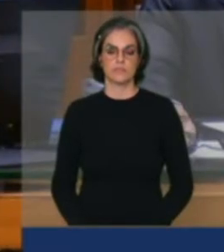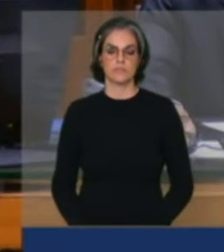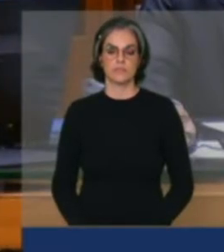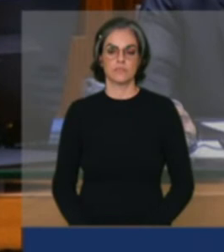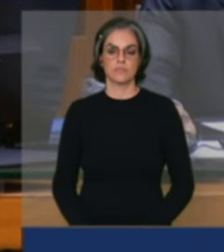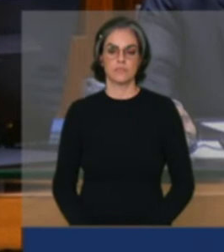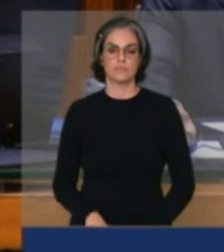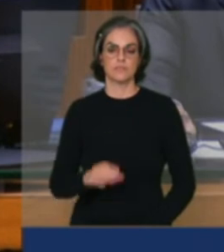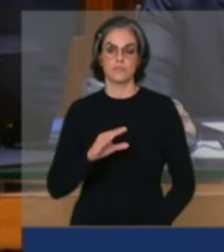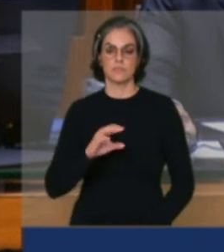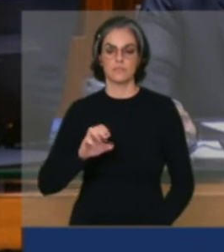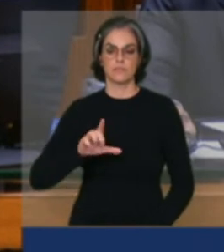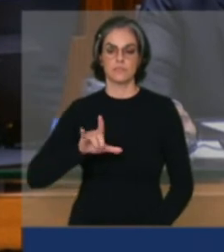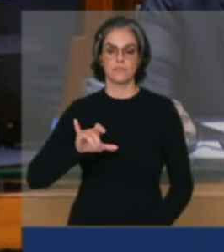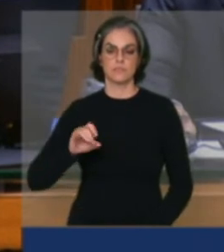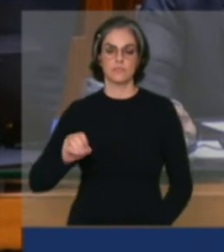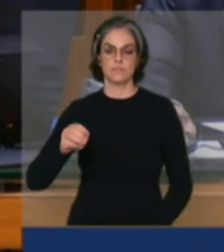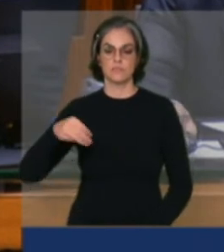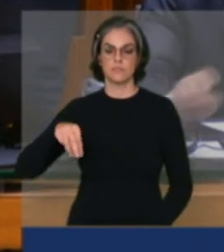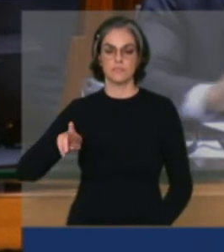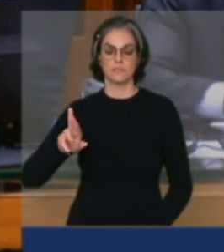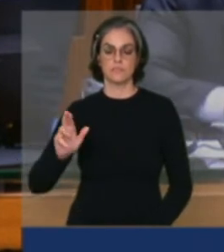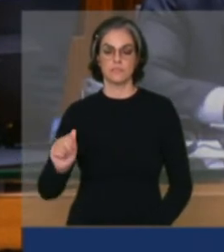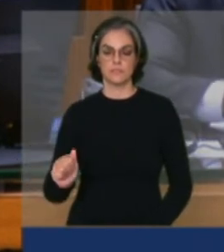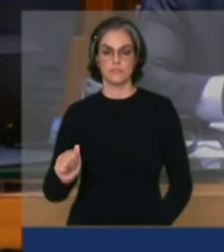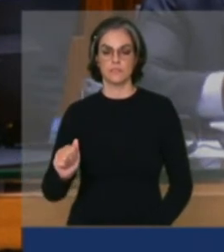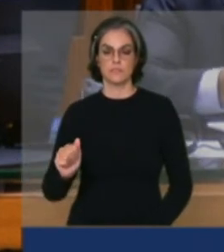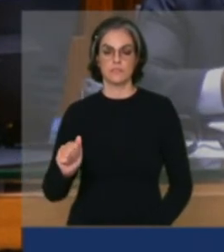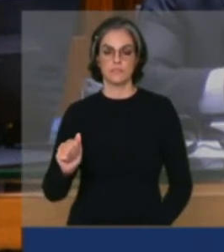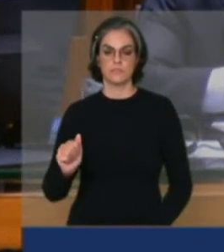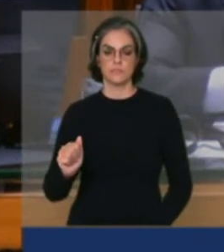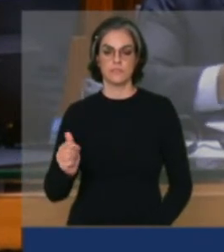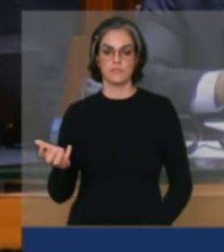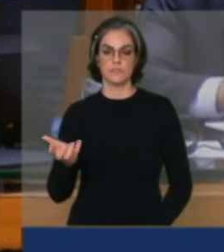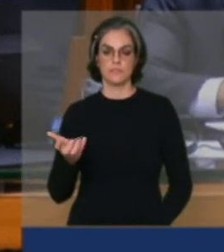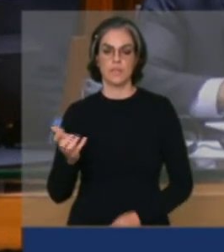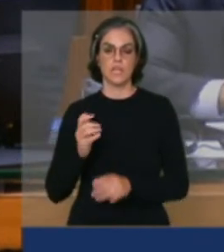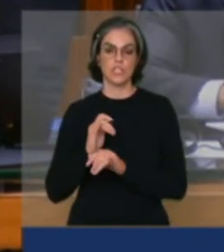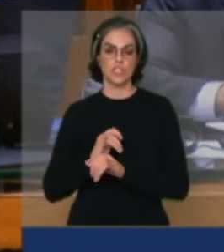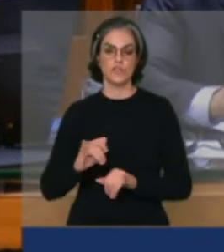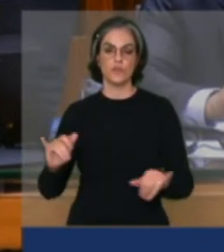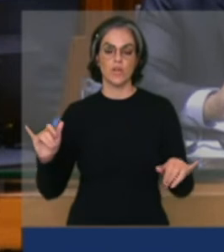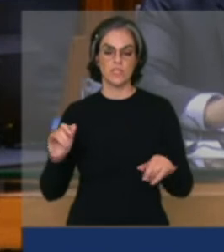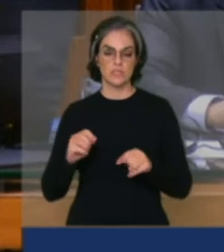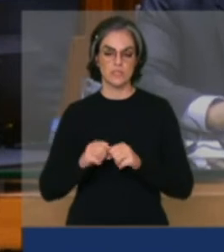TRIBUNA, O DEPUTADO CÉLIO MOURA, PEDINDO DIVULGAÇÃO NA VOZ DO BRASIL, LEMBRANDO QUE ISSO NÃO É DETERMINAÇÃO DO PRESIDENTE, VOSSA EXCELÊNCIA